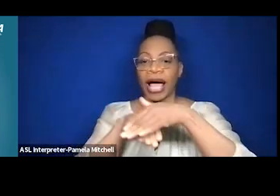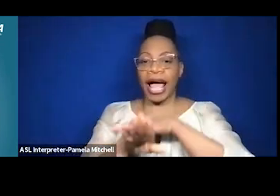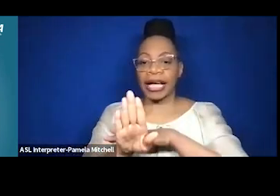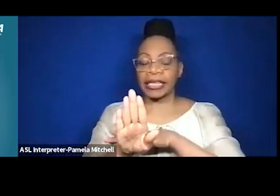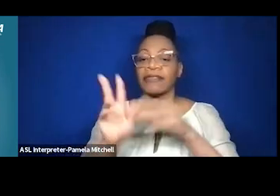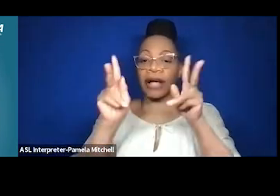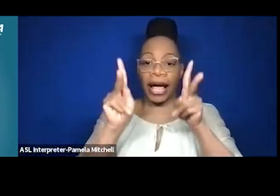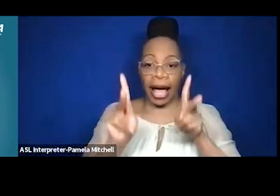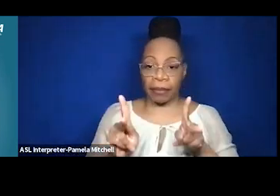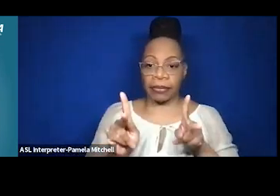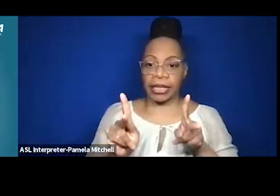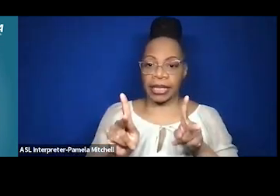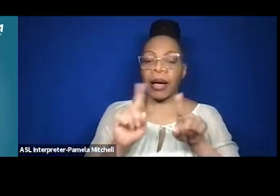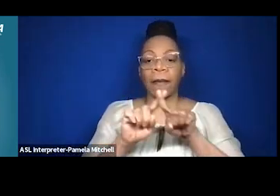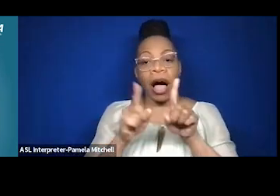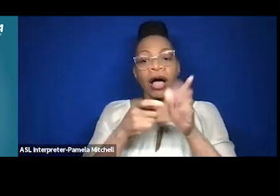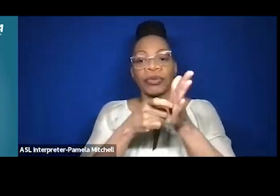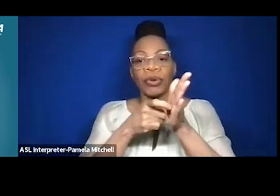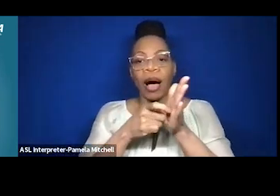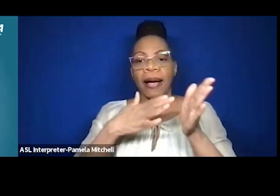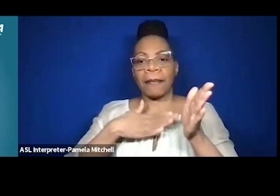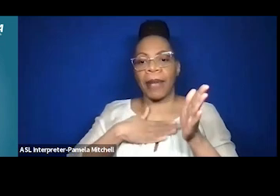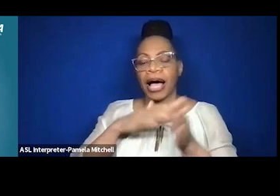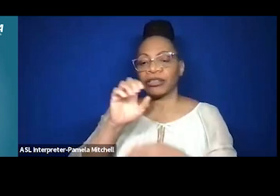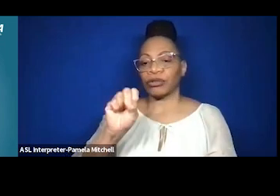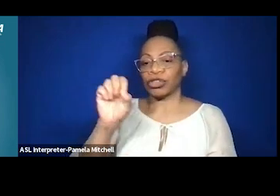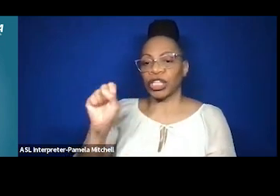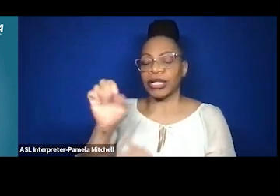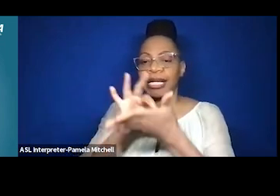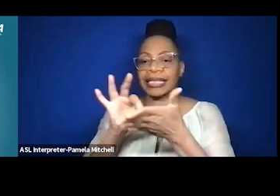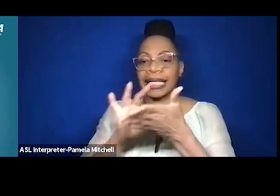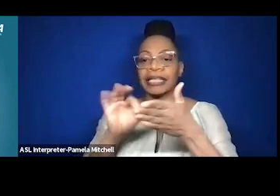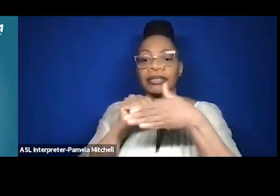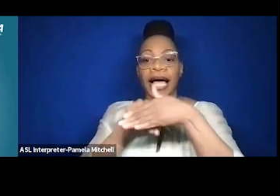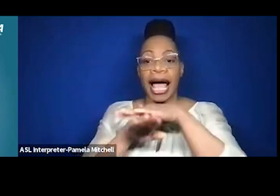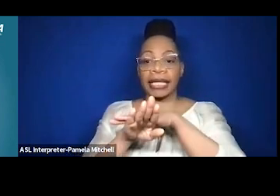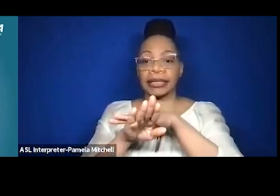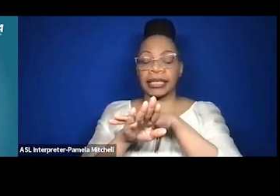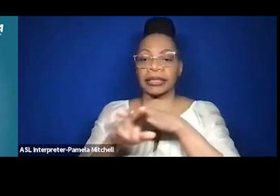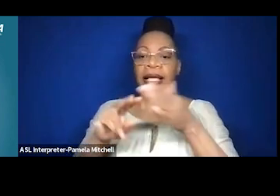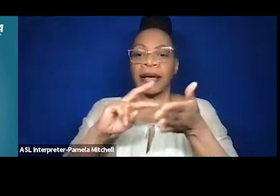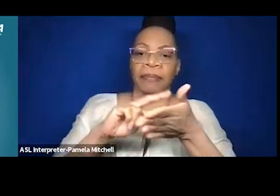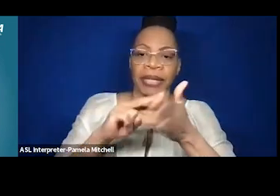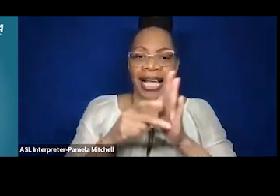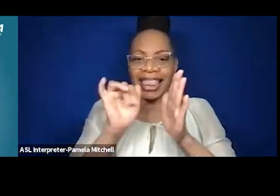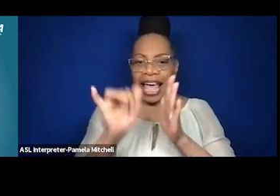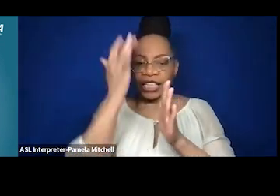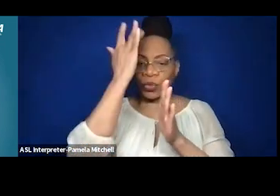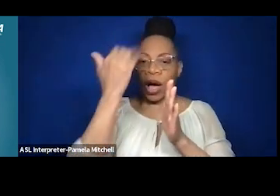o reclamantes, pero requiere acceso a la cuenta de Mi Seguridad Social. Esa es la razón por la que esta es la herramienta número uno,